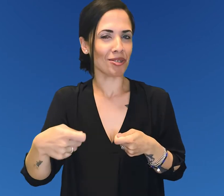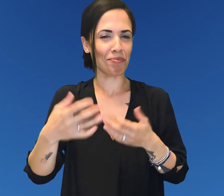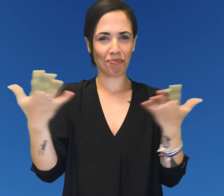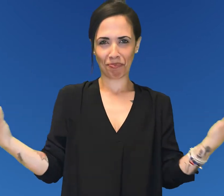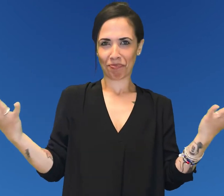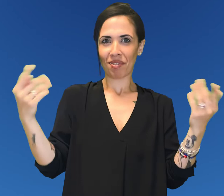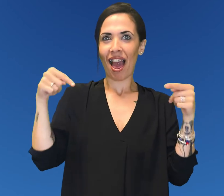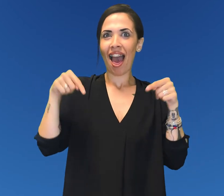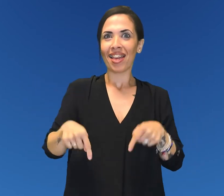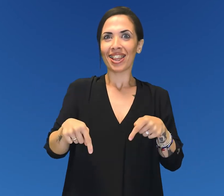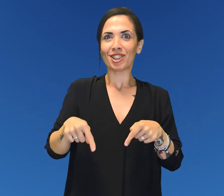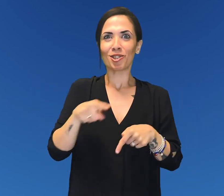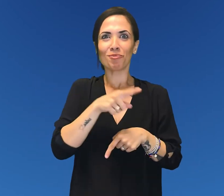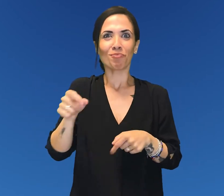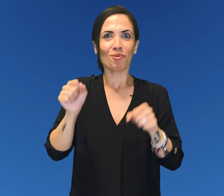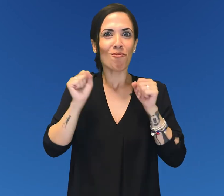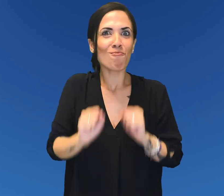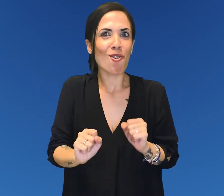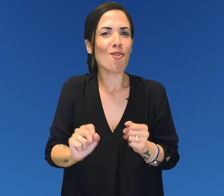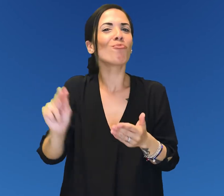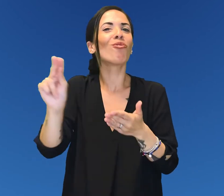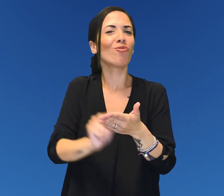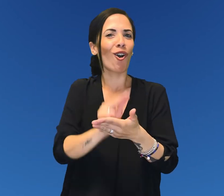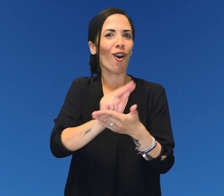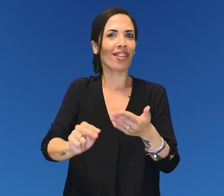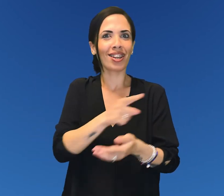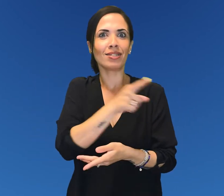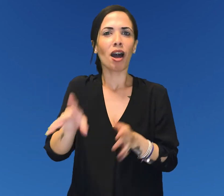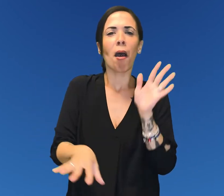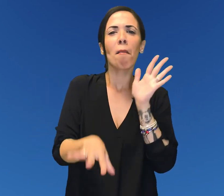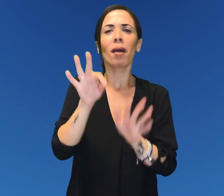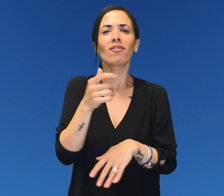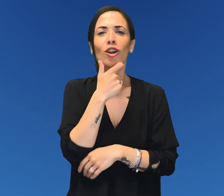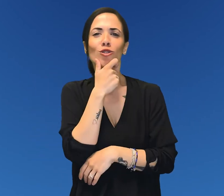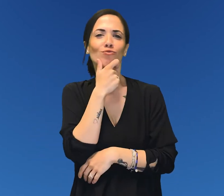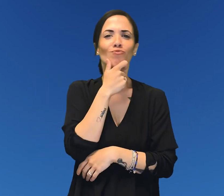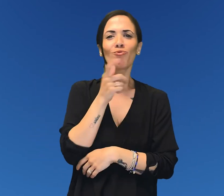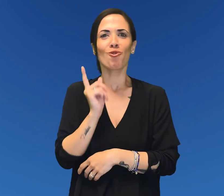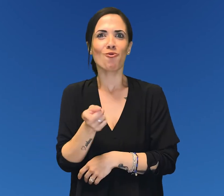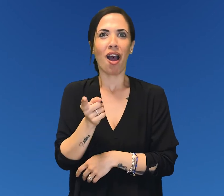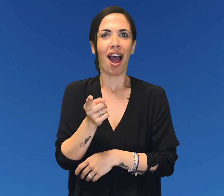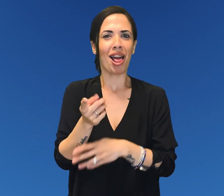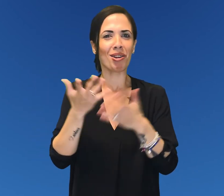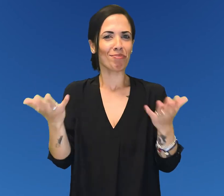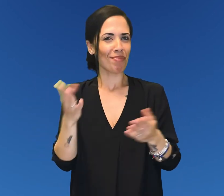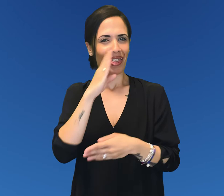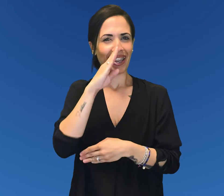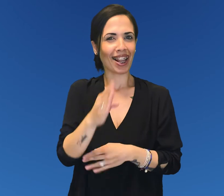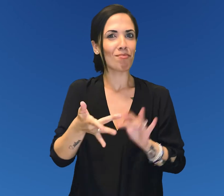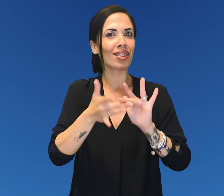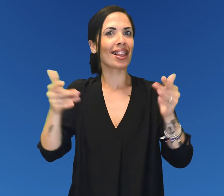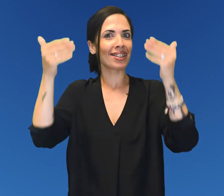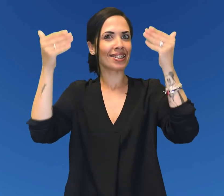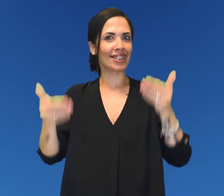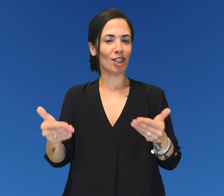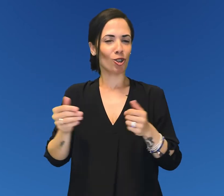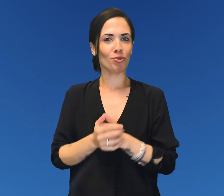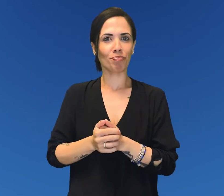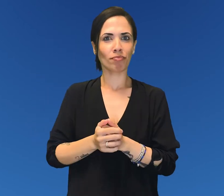Bene… da ora puoi andare a votare il tuo preferito nel sito!